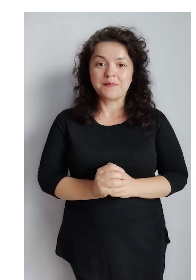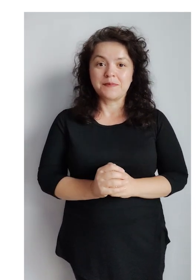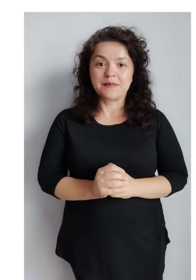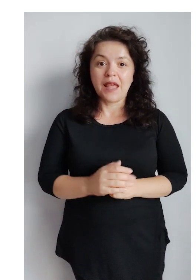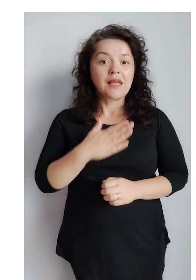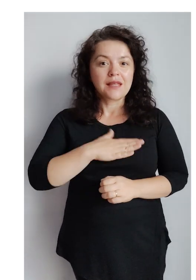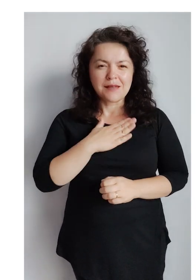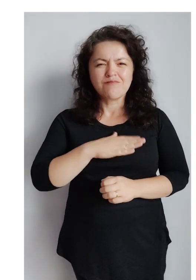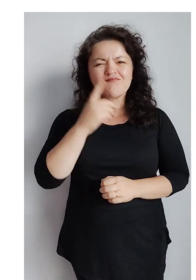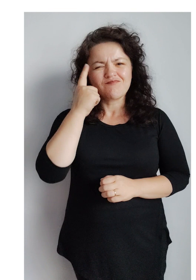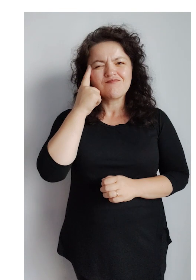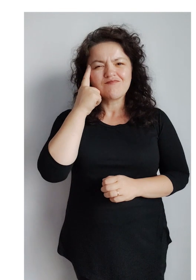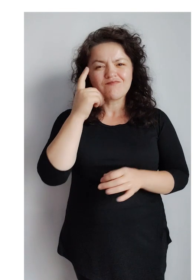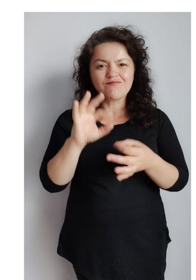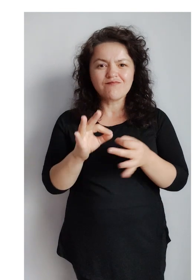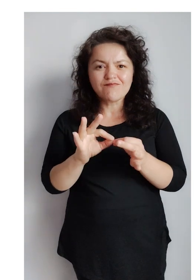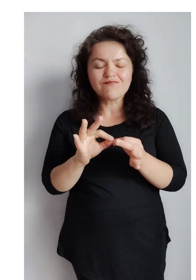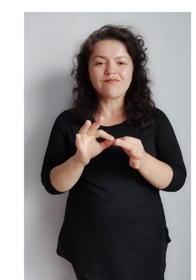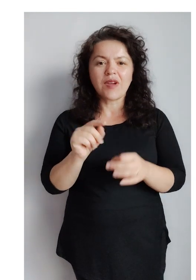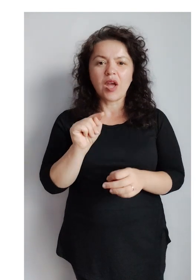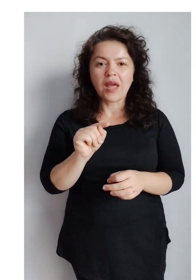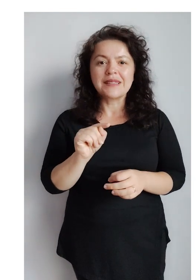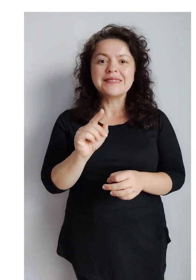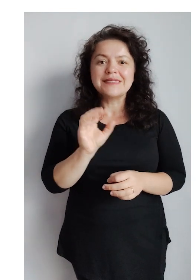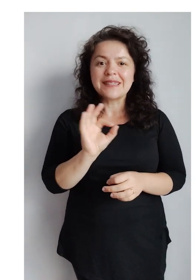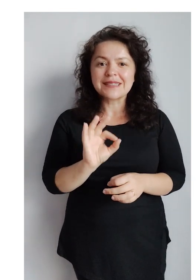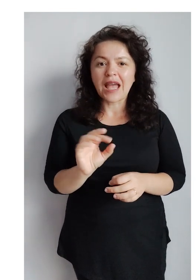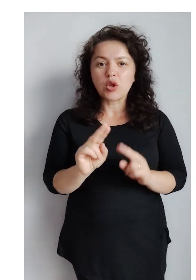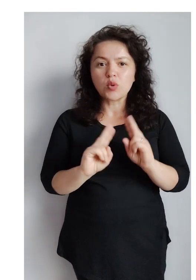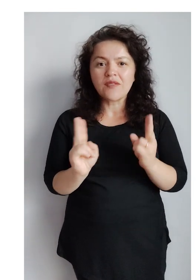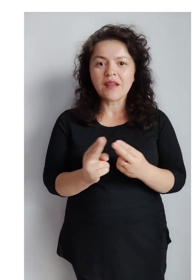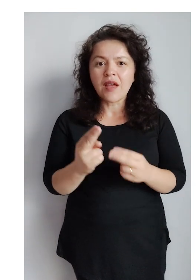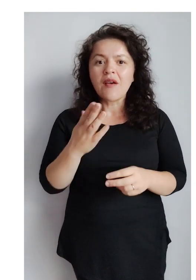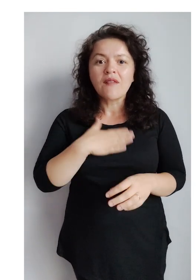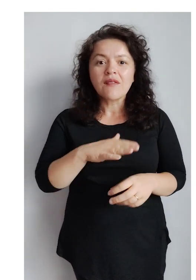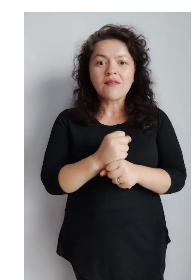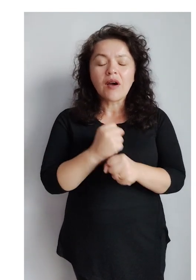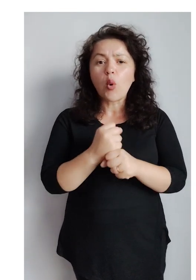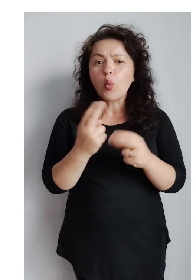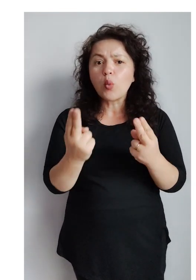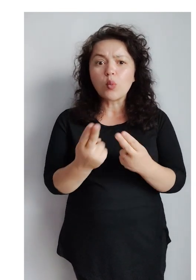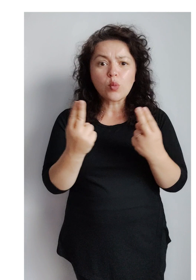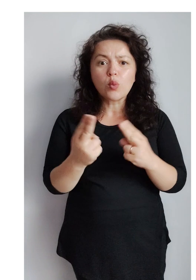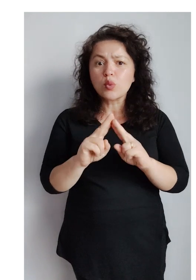Intenția conceptului de D.U. este de a simplifica viața tuturor.